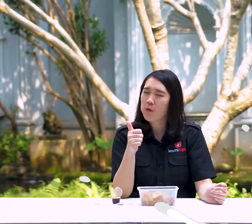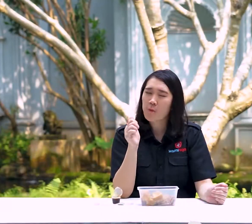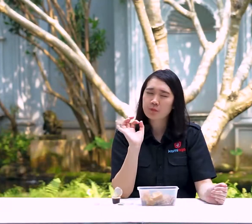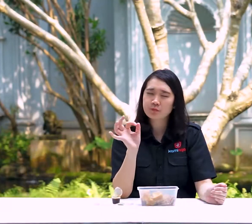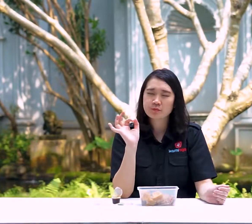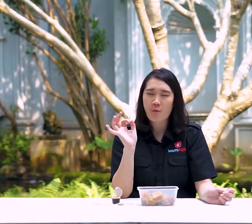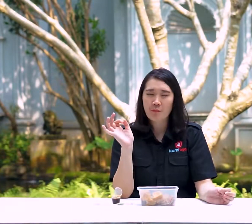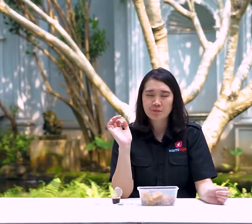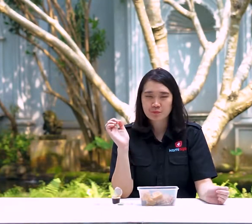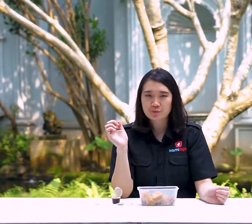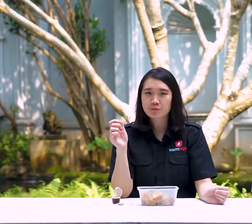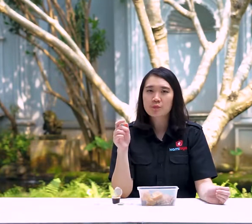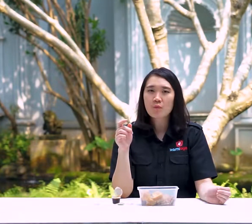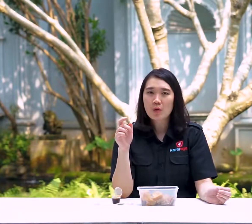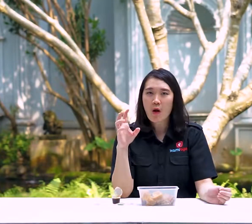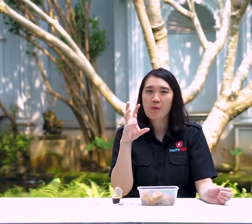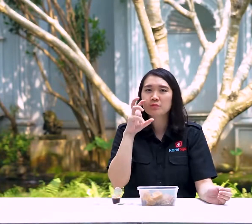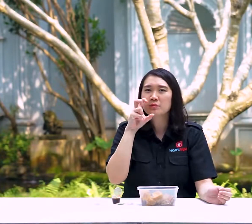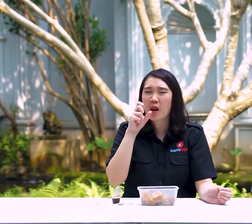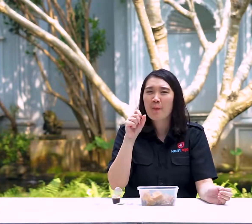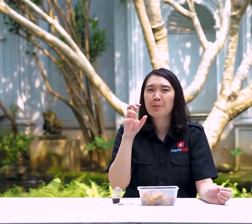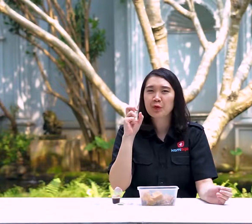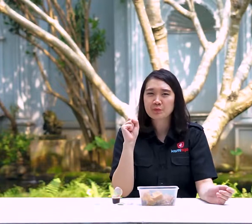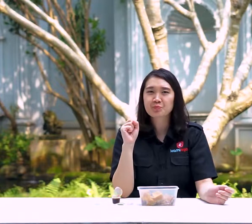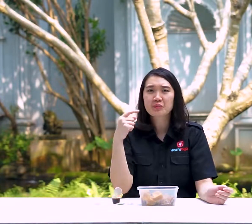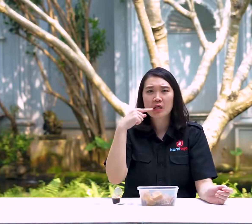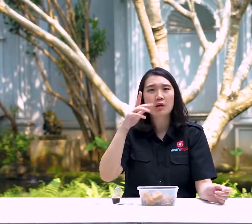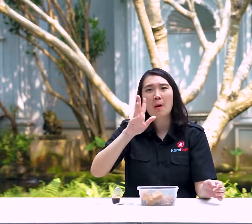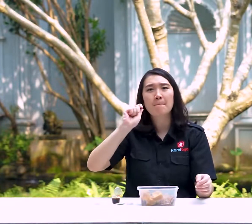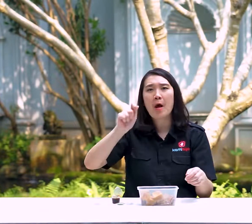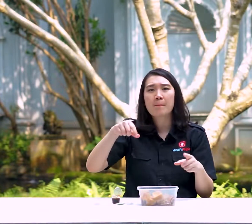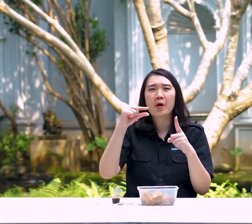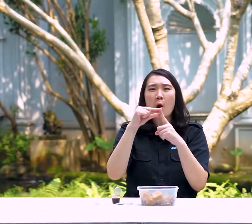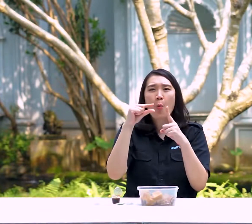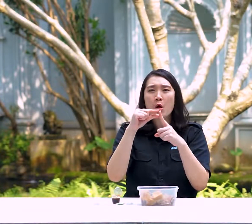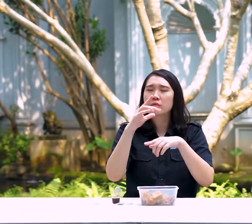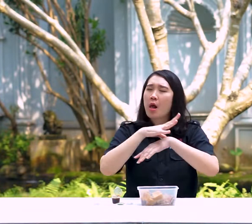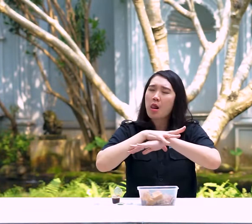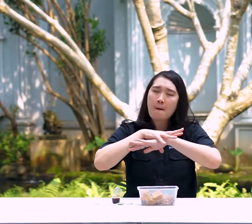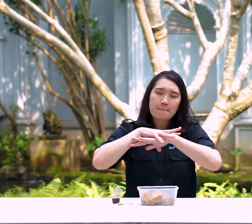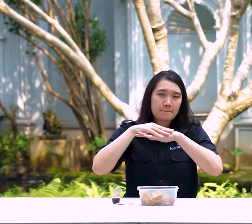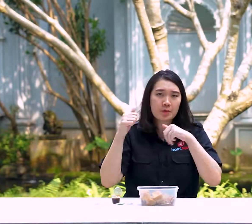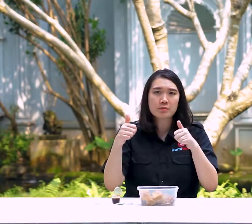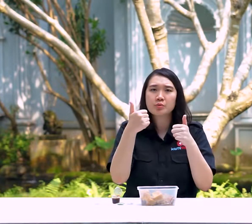Enak! Tekstur dalamnya lembut gurih. Ini tidak menggunakan bahan pengawet.